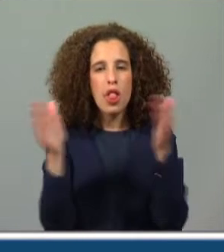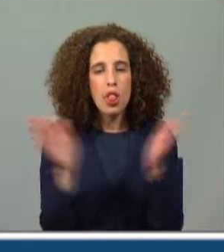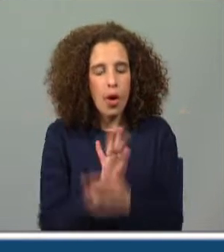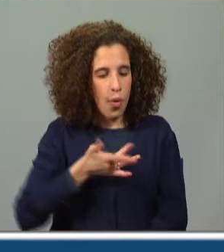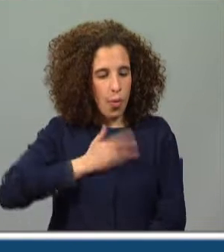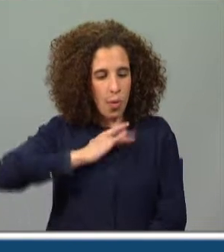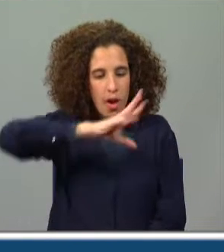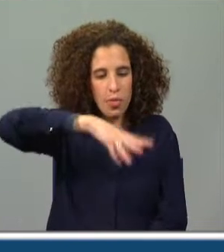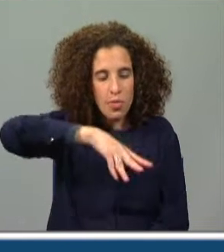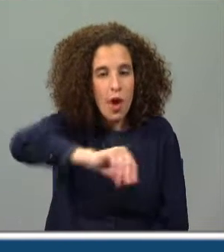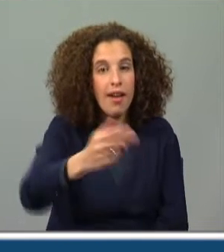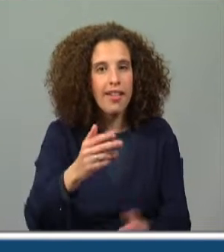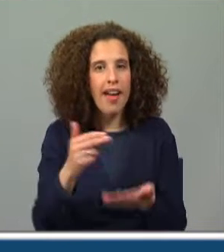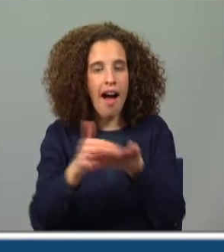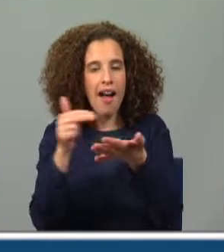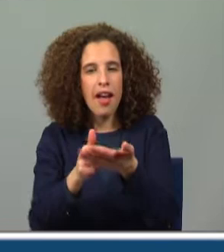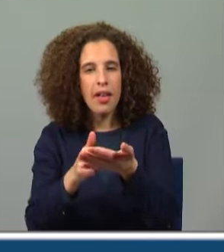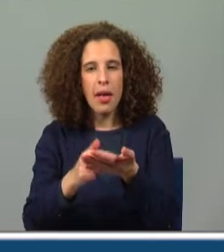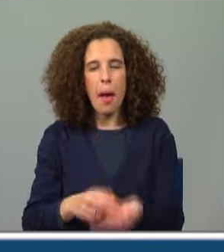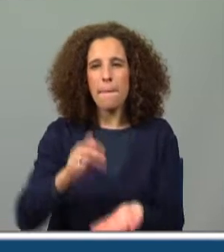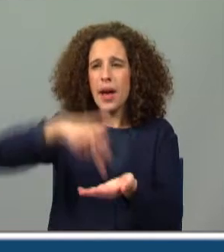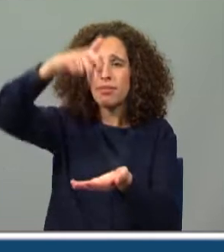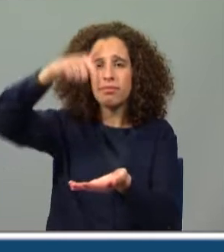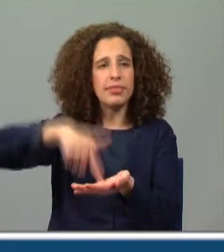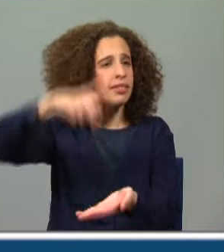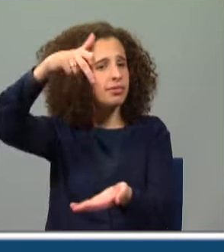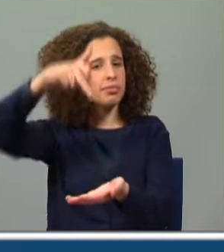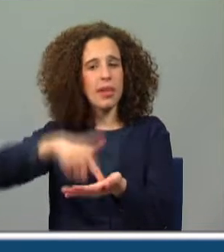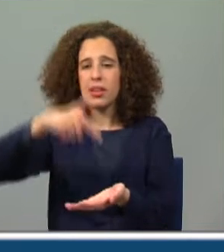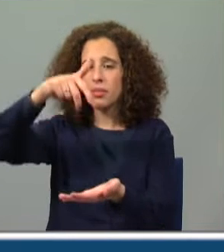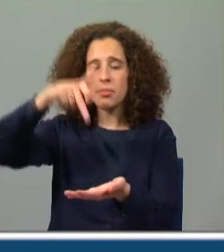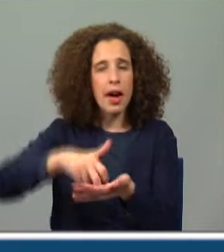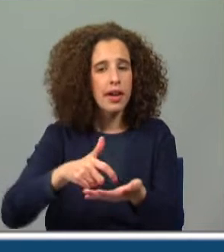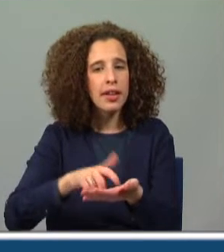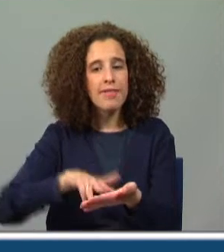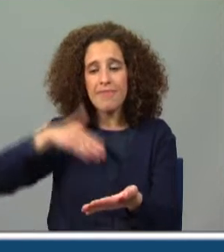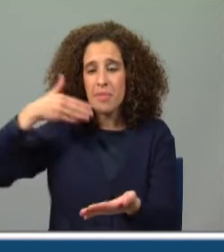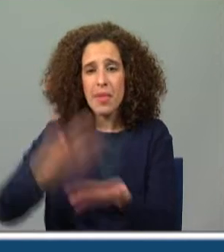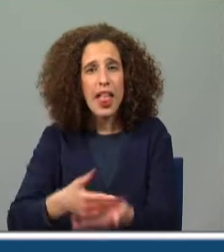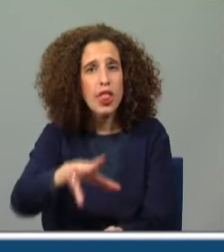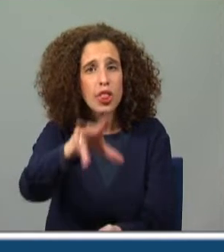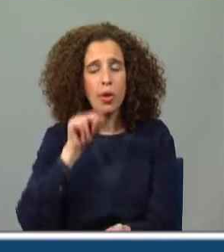mundo me esperava andei pulando pelas ruas como sempre e não cair nenhuma vez 世界在等我 我一直在跳來跳去像往常一樣的街道，永不倒下